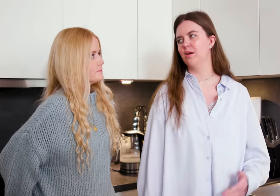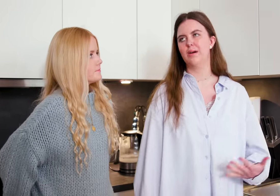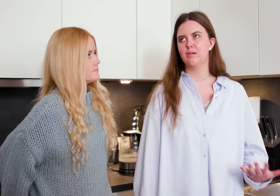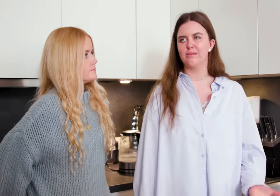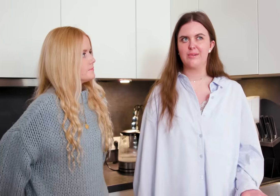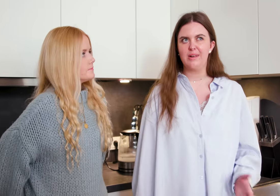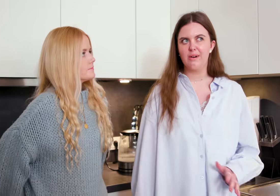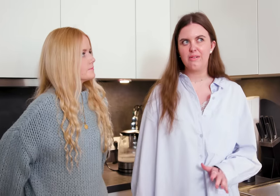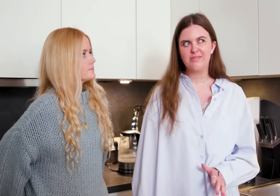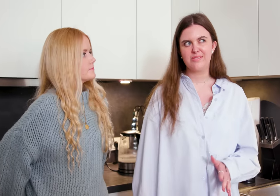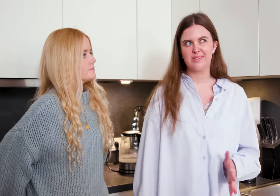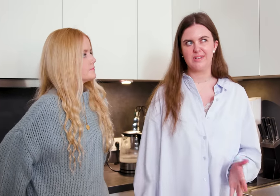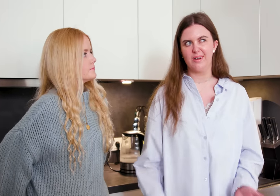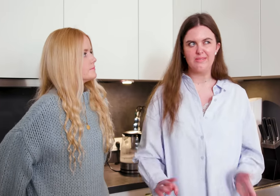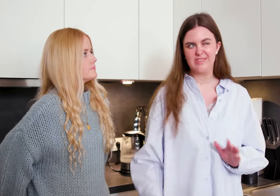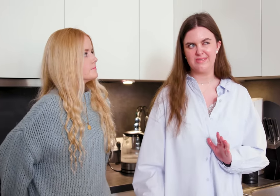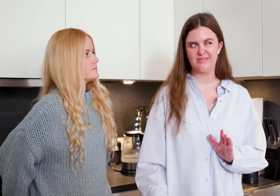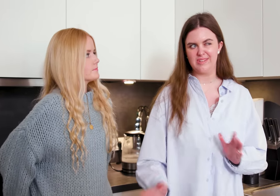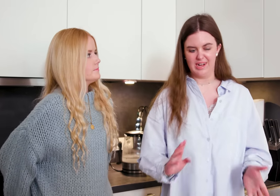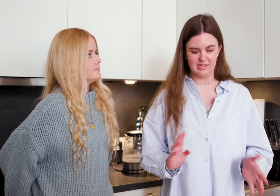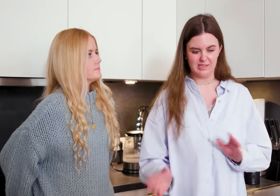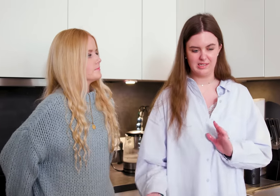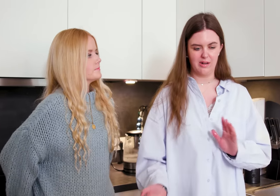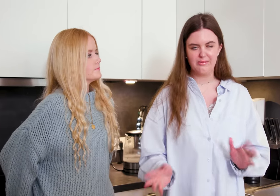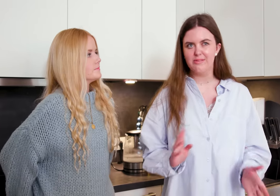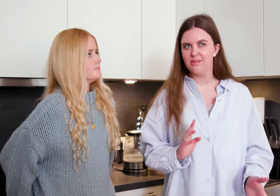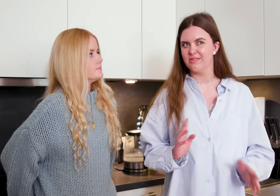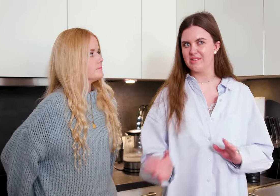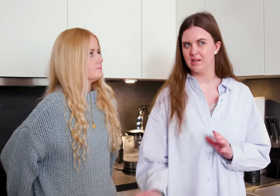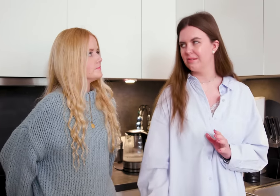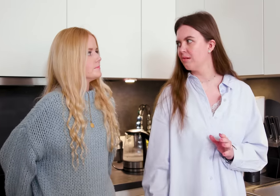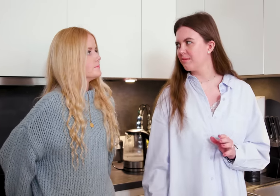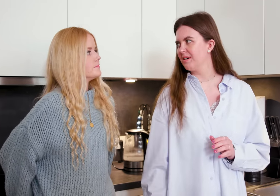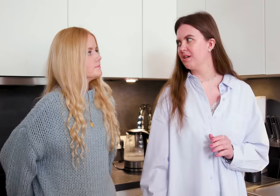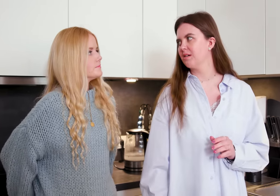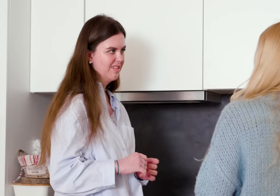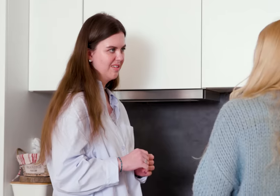Und so halt oft genau wissen, wie die andere sich gerade fühlt, was sie durchmacht.